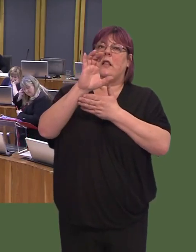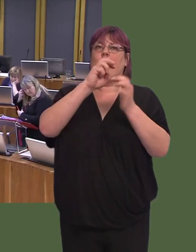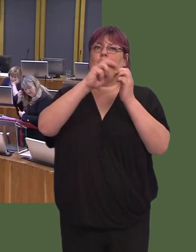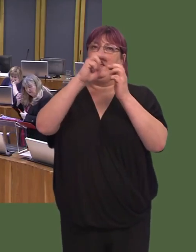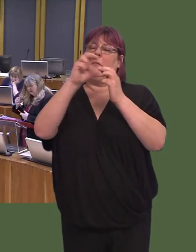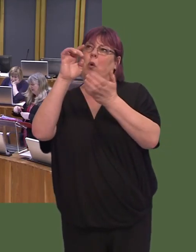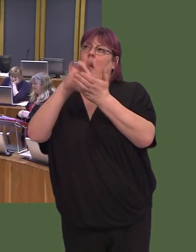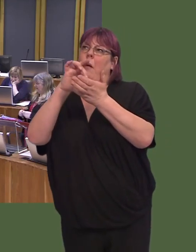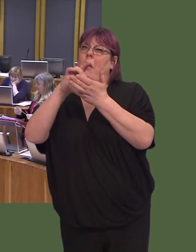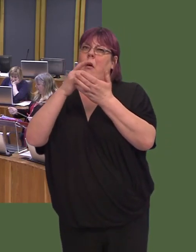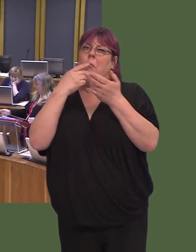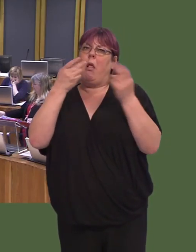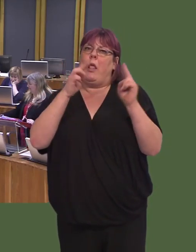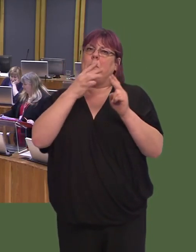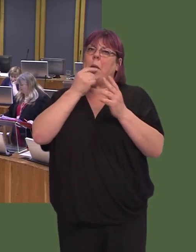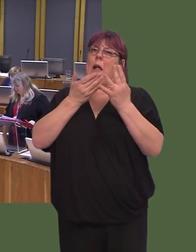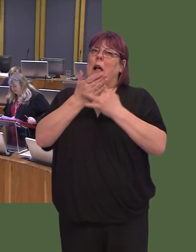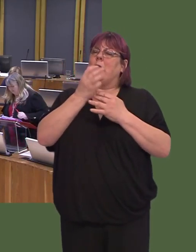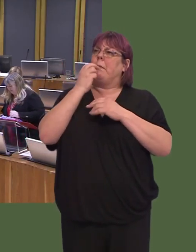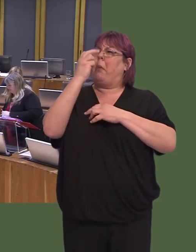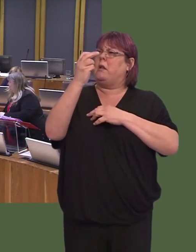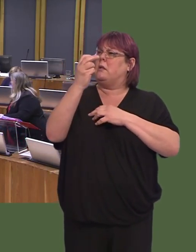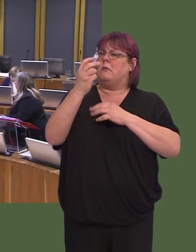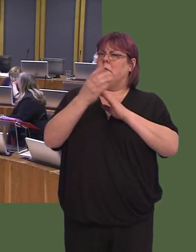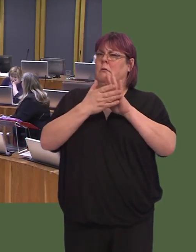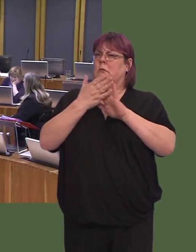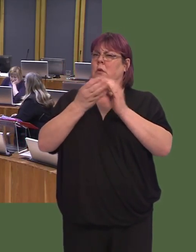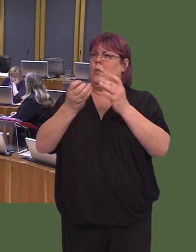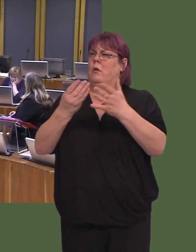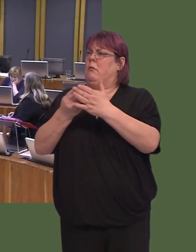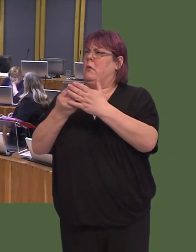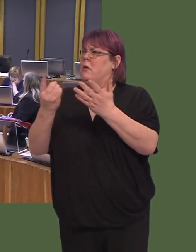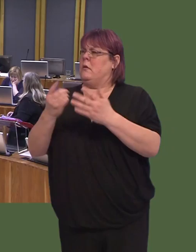Julie James AM: I think the whole situation with bus transport is a fraught one.